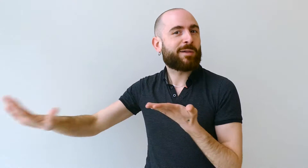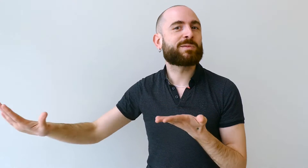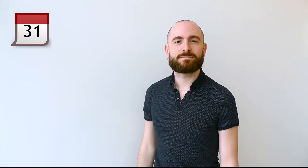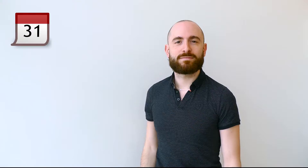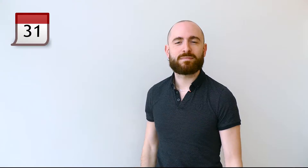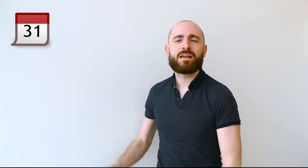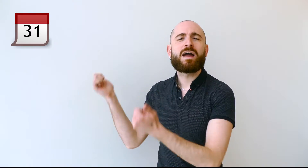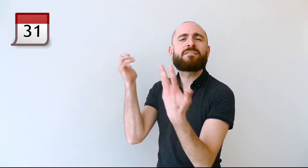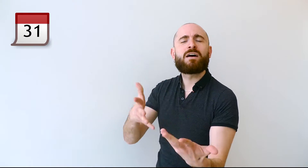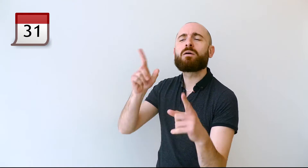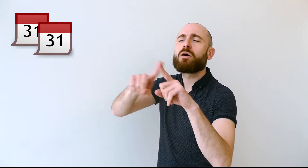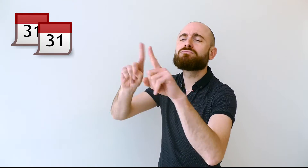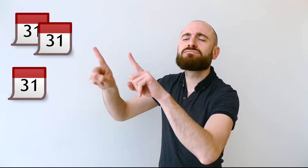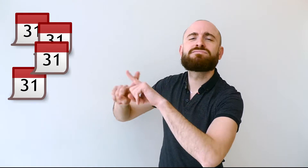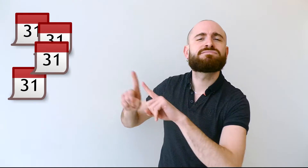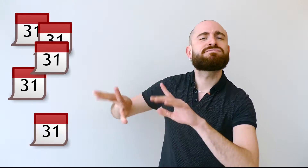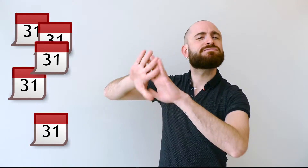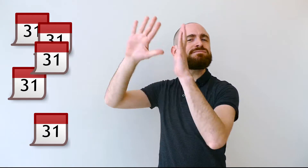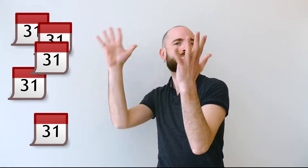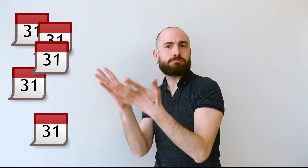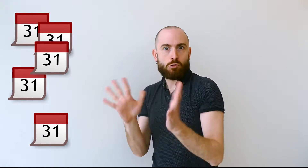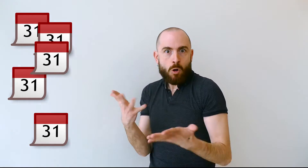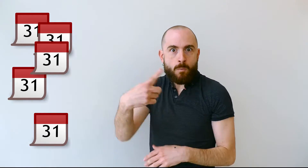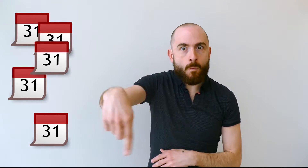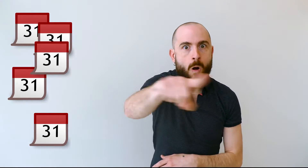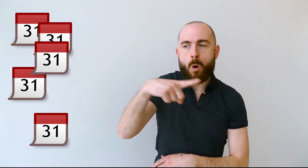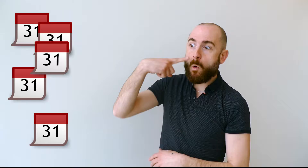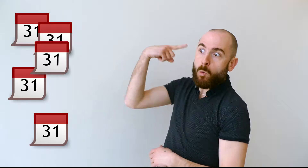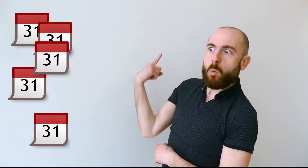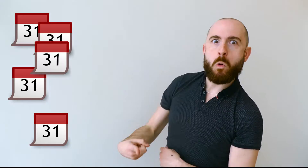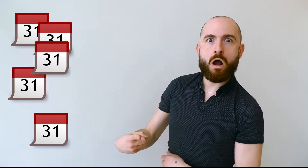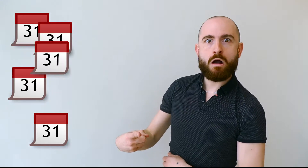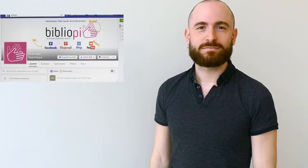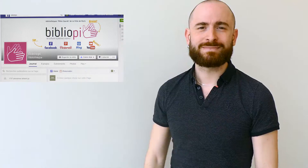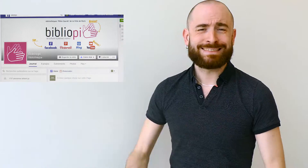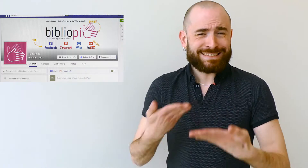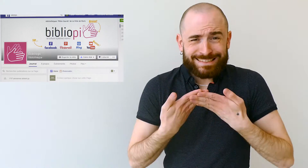Mais comment savoir ce qu’il se passe dans les 5 Pôles Sourds parisiens ? Rien de plus simple !